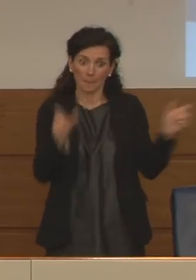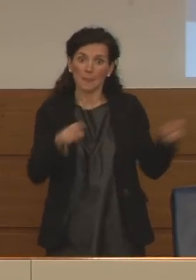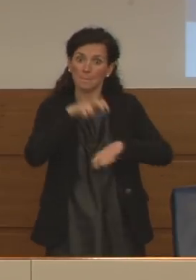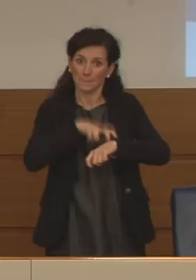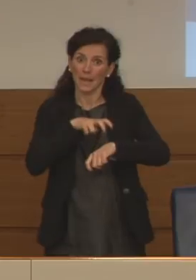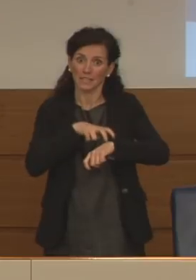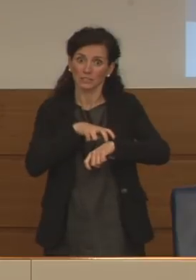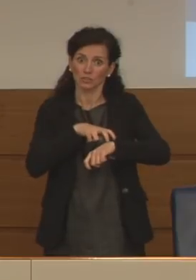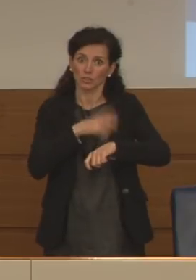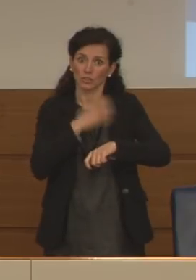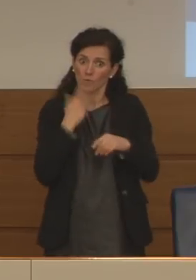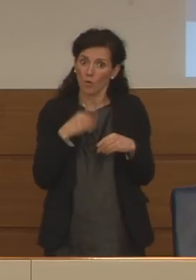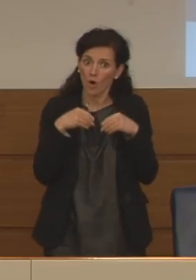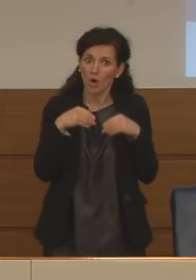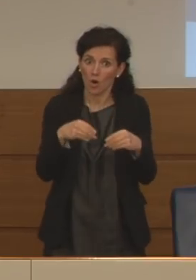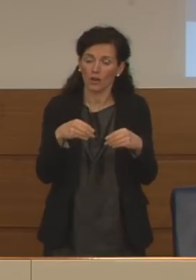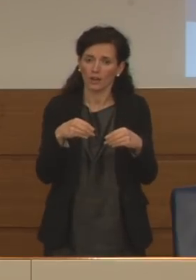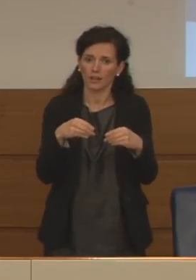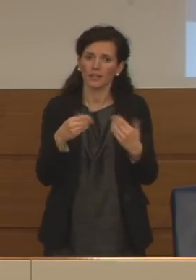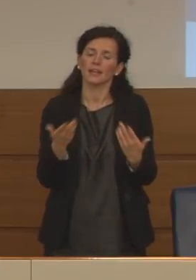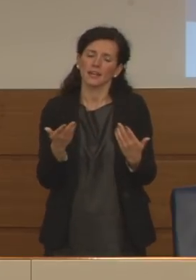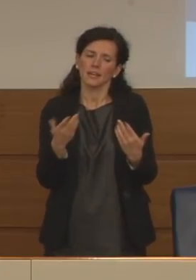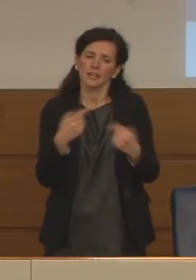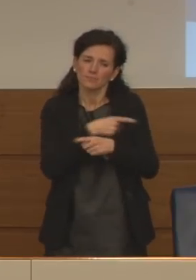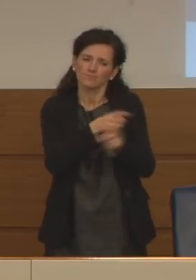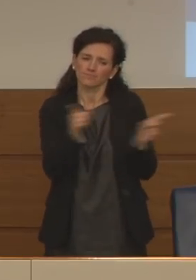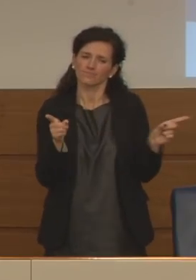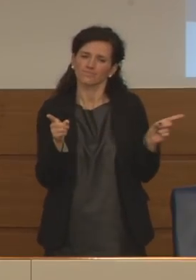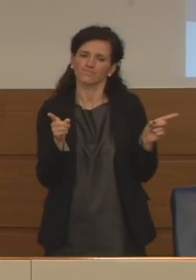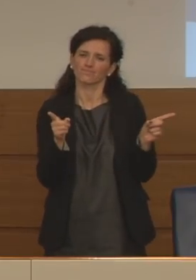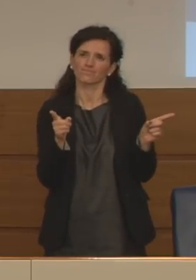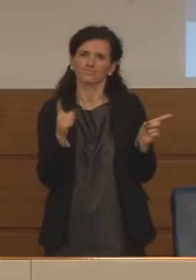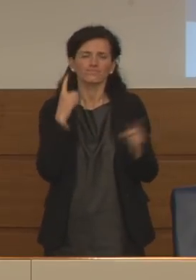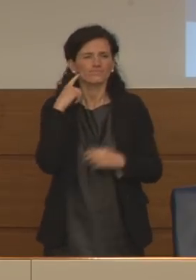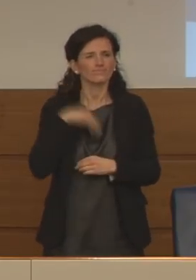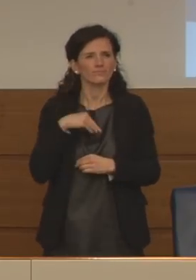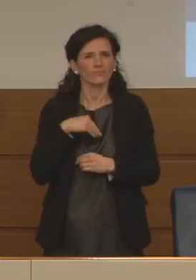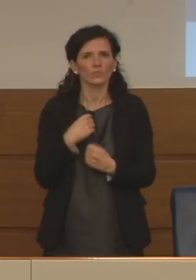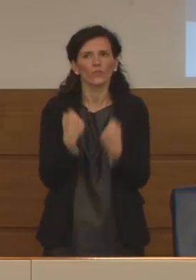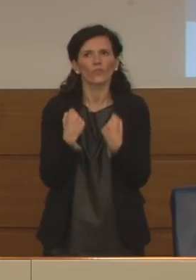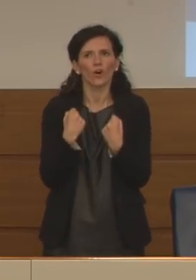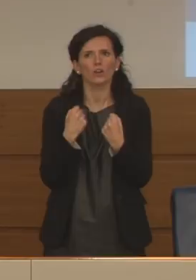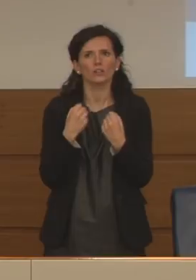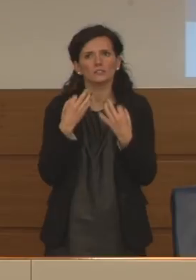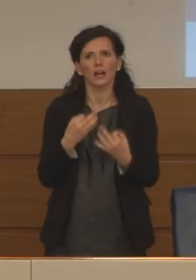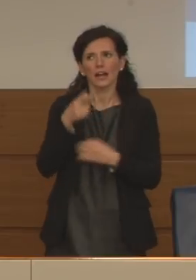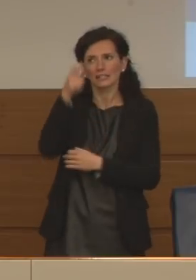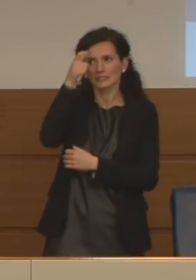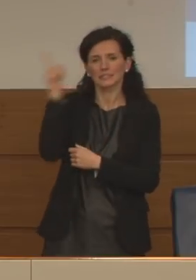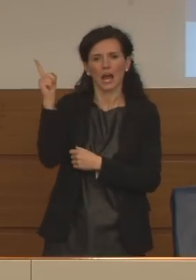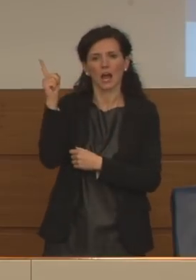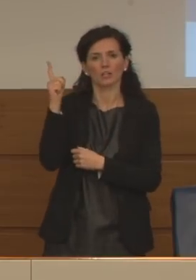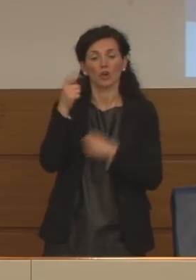lo facciano con la forza dello Stato, che è dietro questo bando, soprattutto che